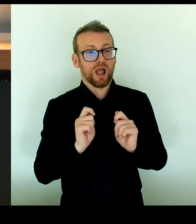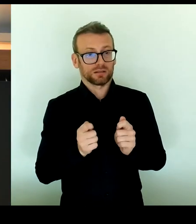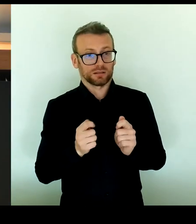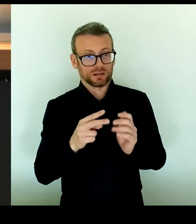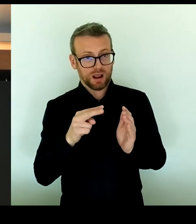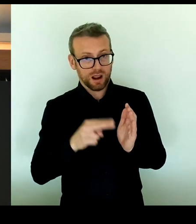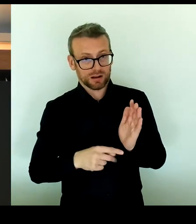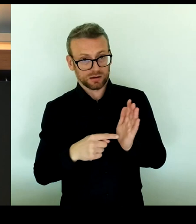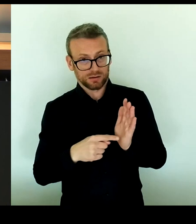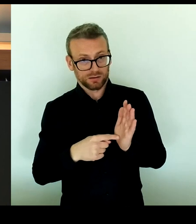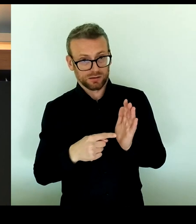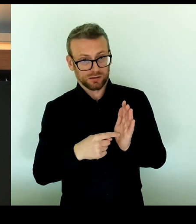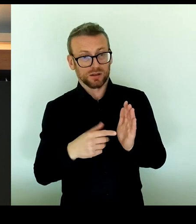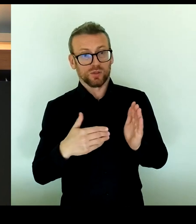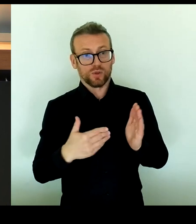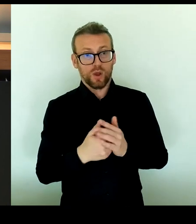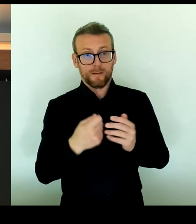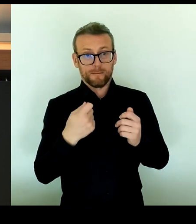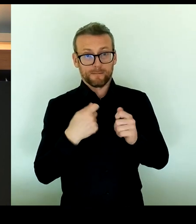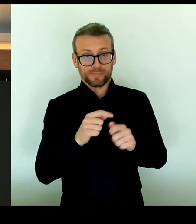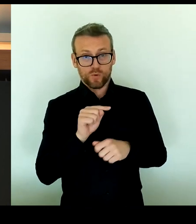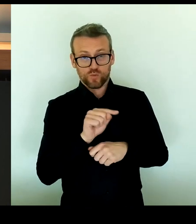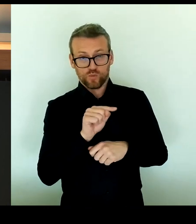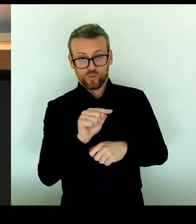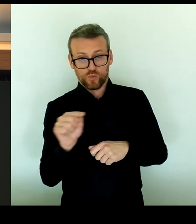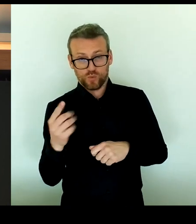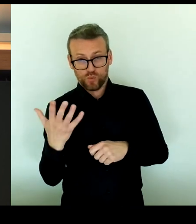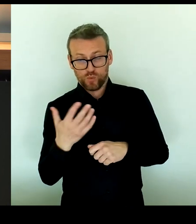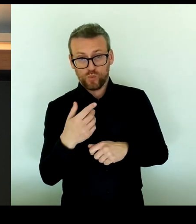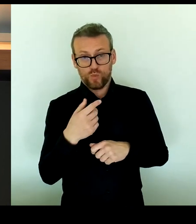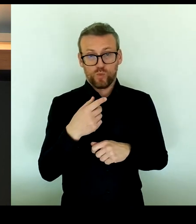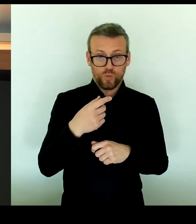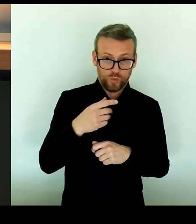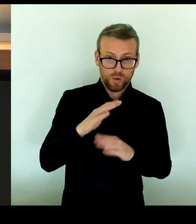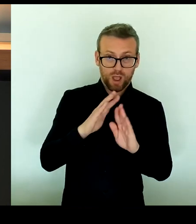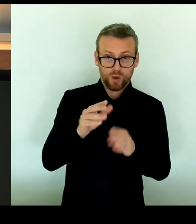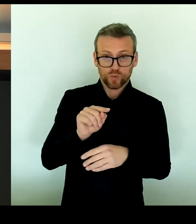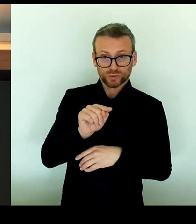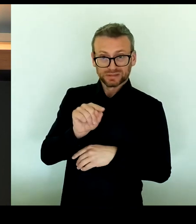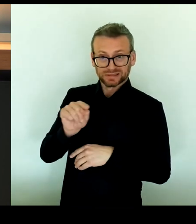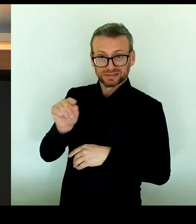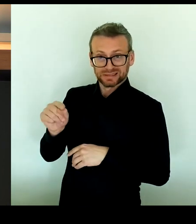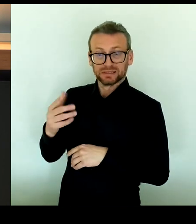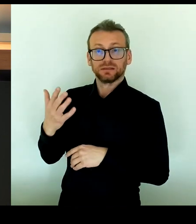aus. Super. Wir werden ganz viele sehr inhaltsreiche Änderungsanträge von den Koalitionsfraktionen dazu